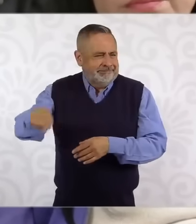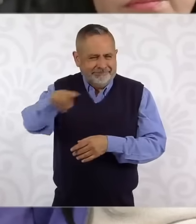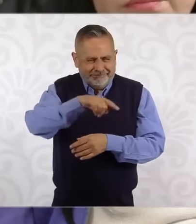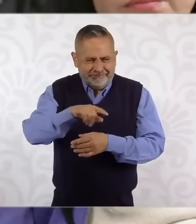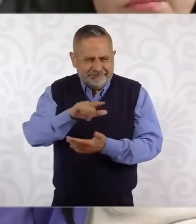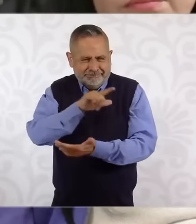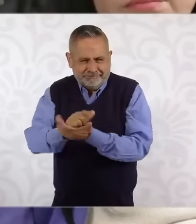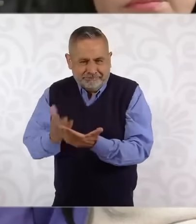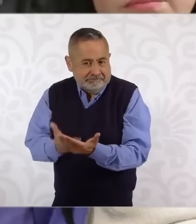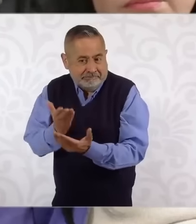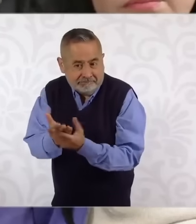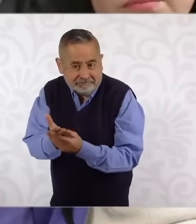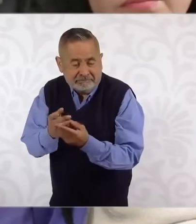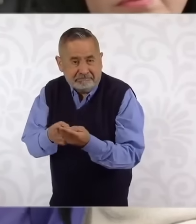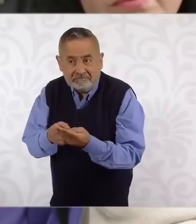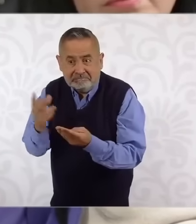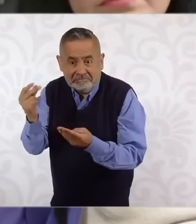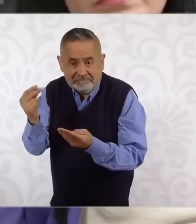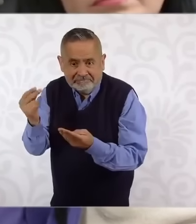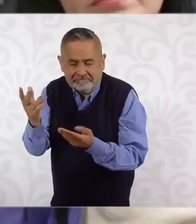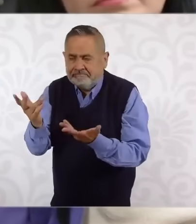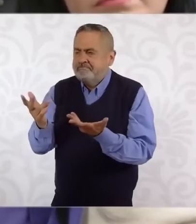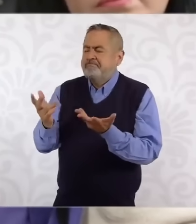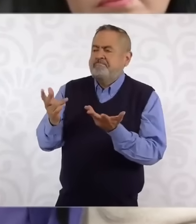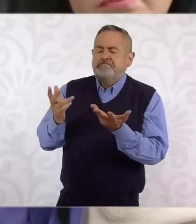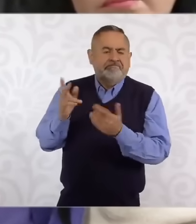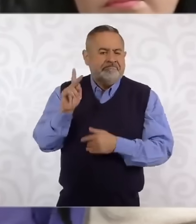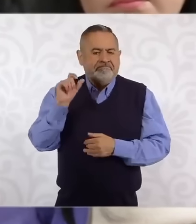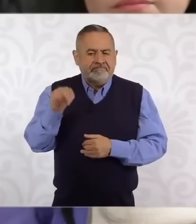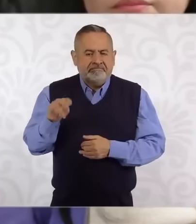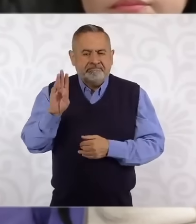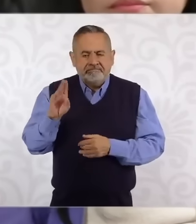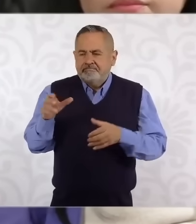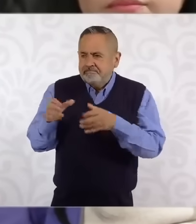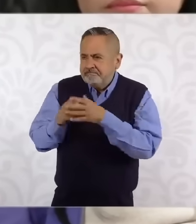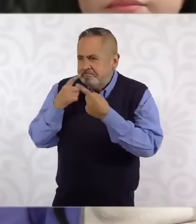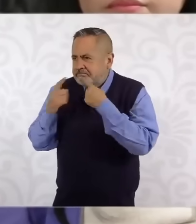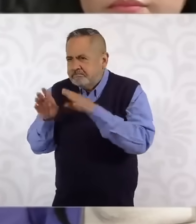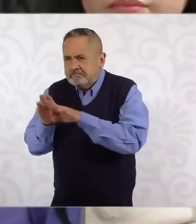de alguna otra manera esta alianza pues muchas la transformación de muchas instituciones del Estado